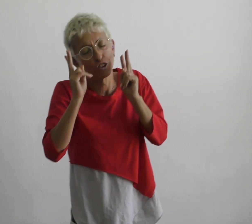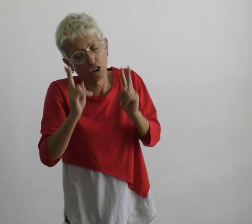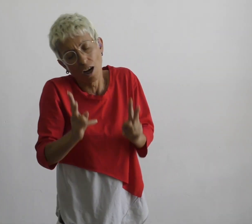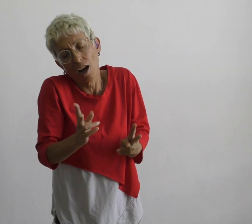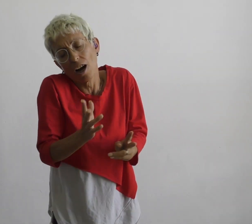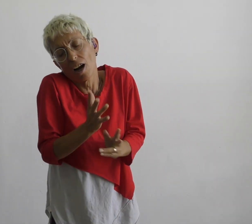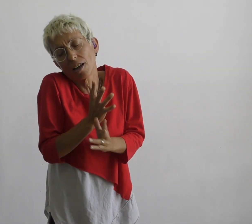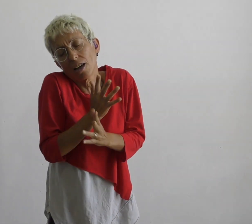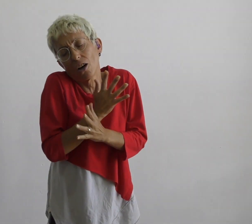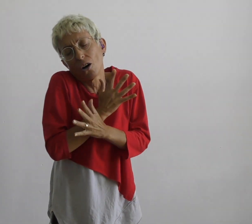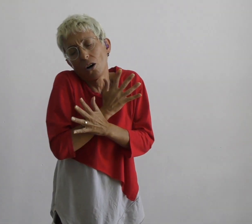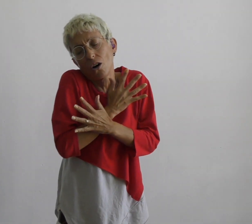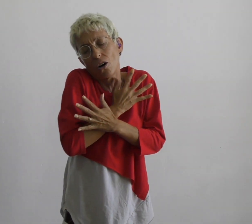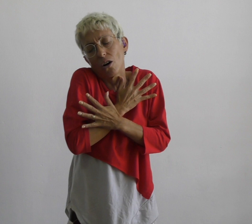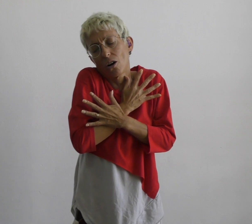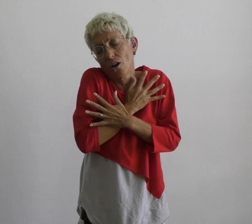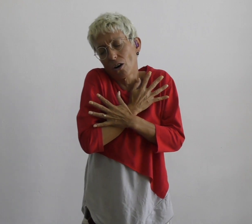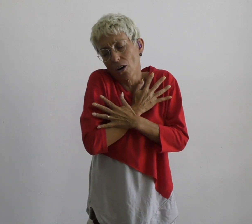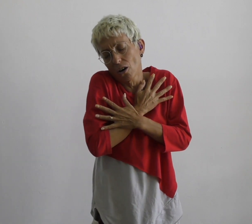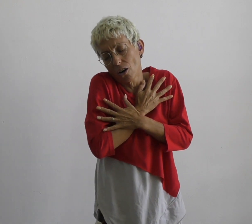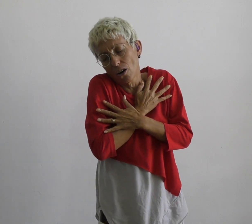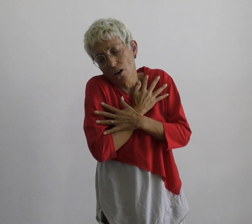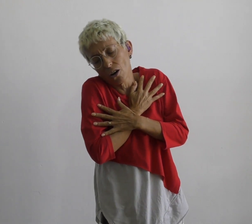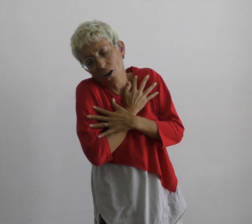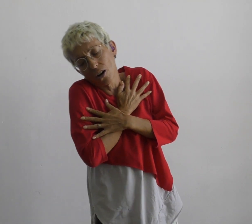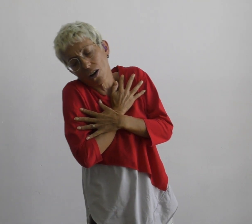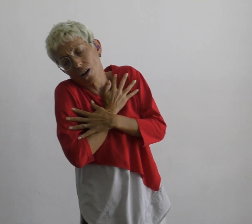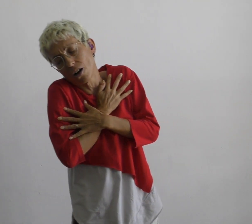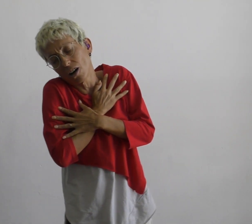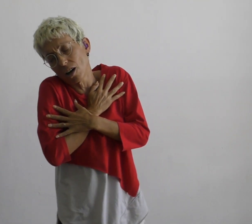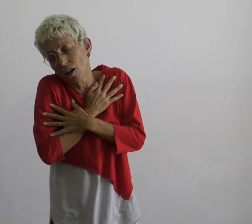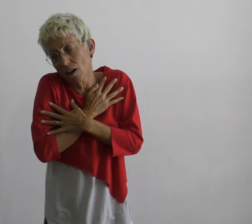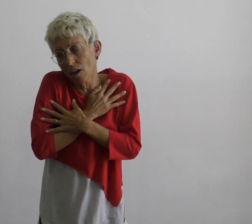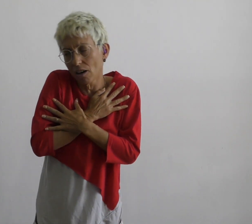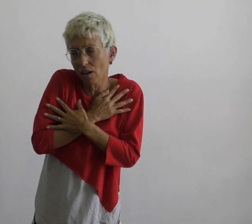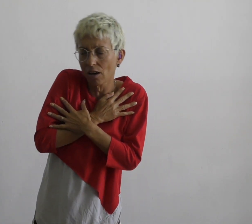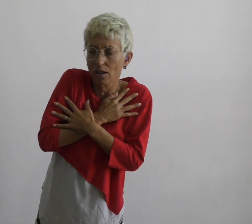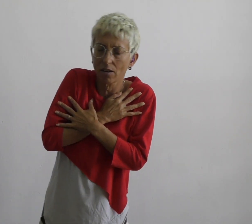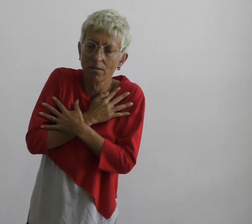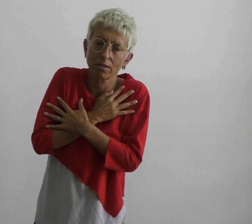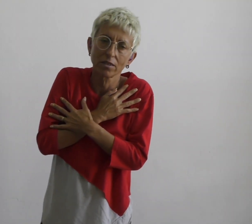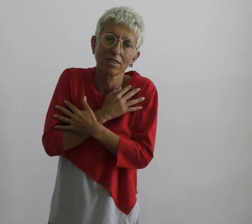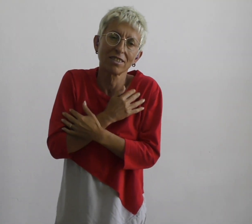שאפשר לאהוב